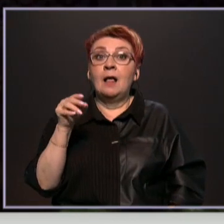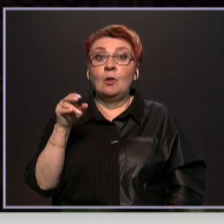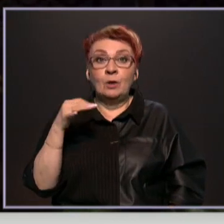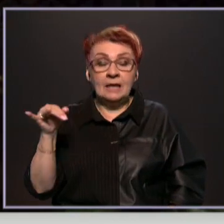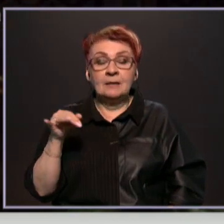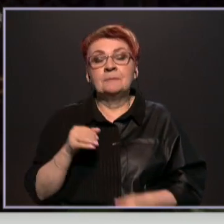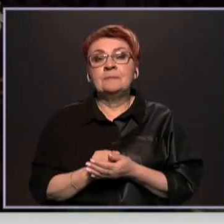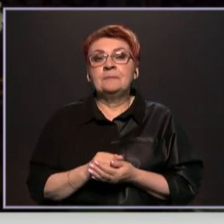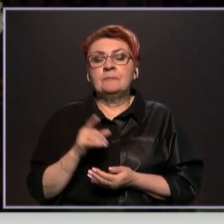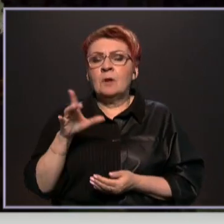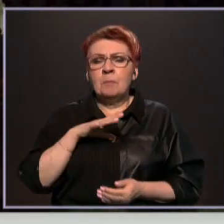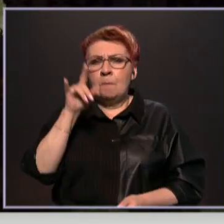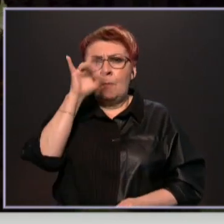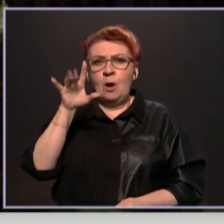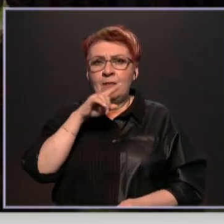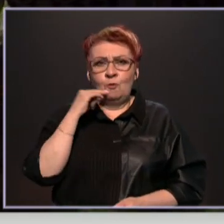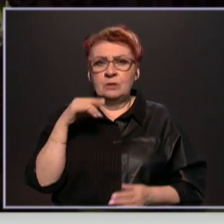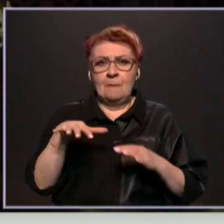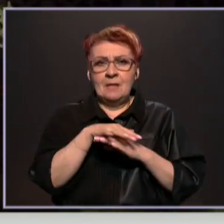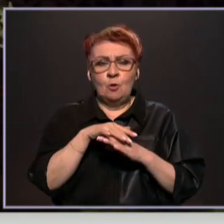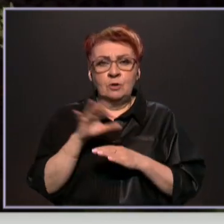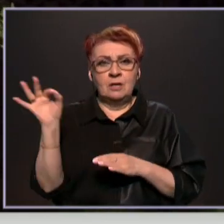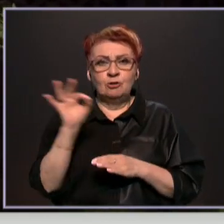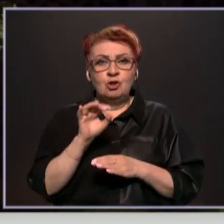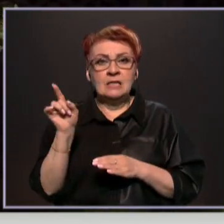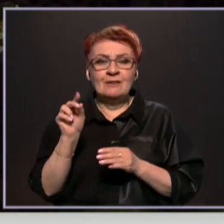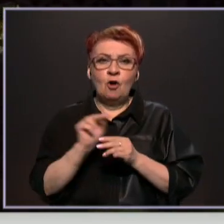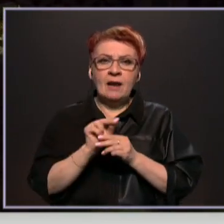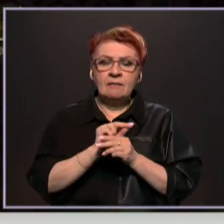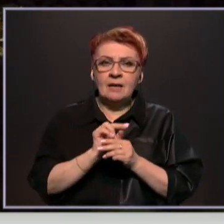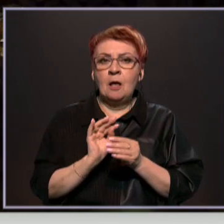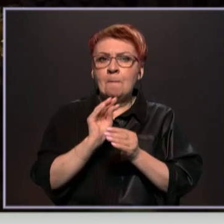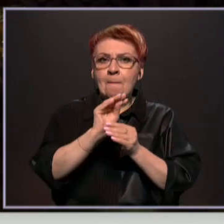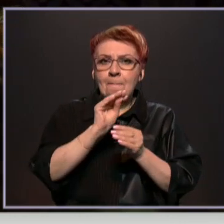был настолько популярен в русском народе что его часто редактировали и пополняли так как